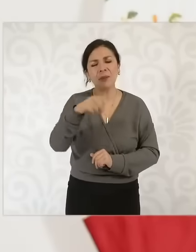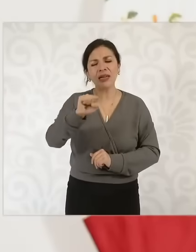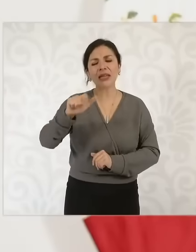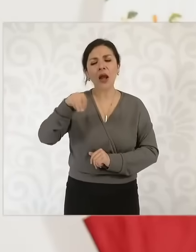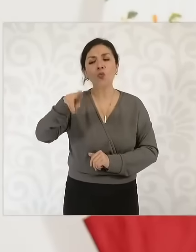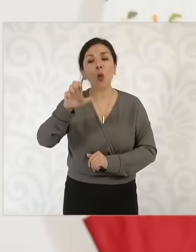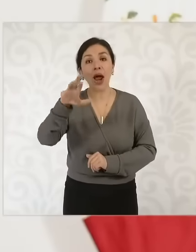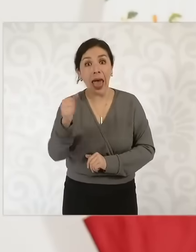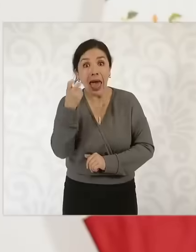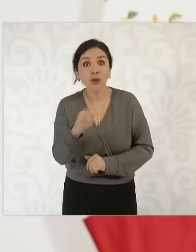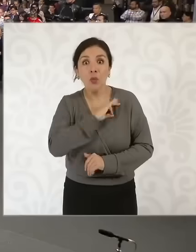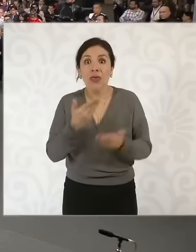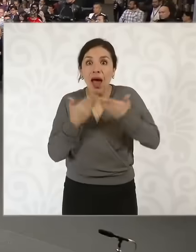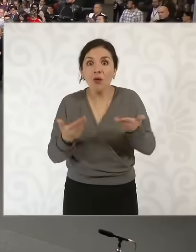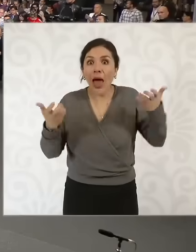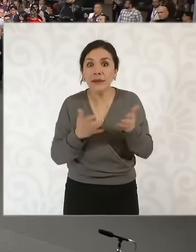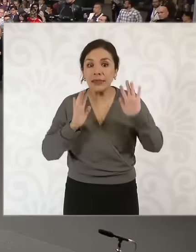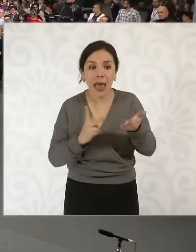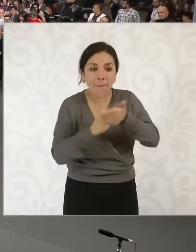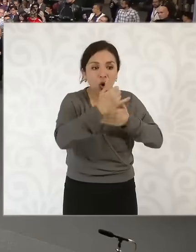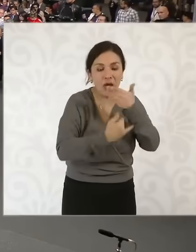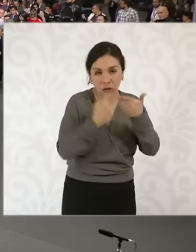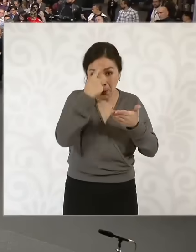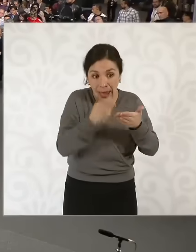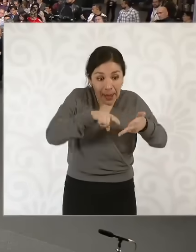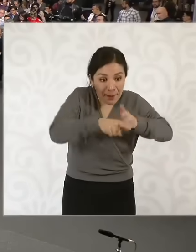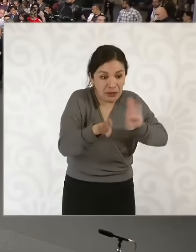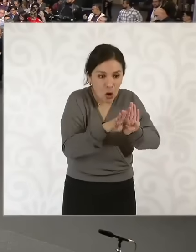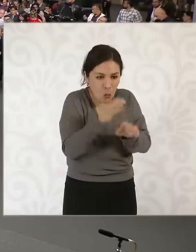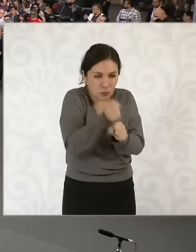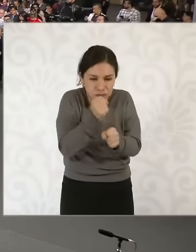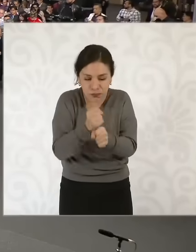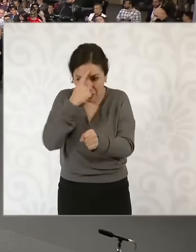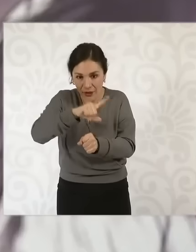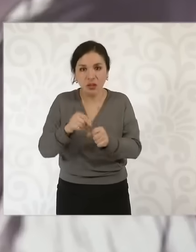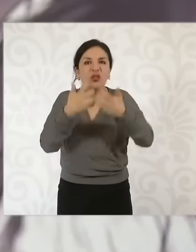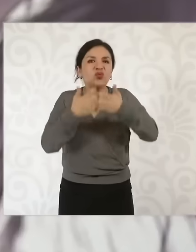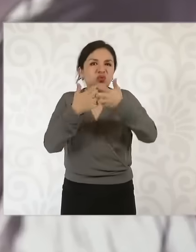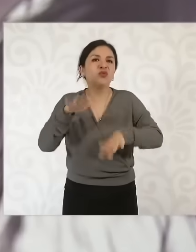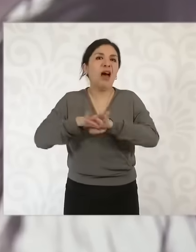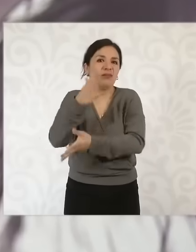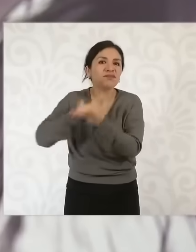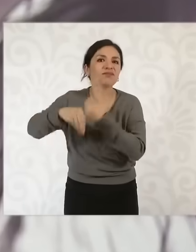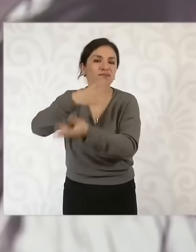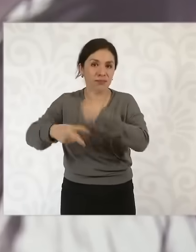los proyectos iniciales para poder pasar a la parte de masificación. Por eh por otra